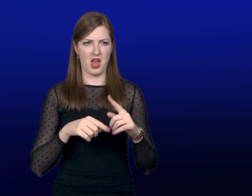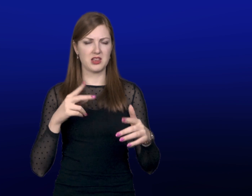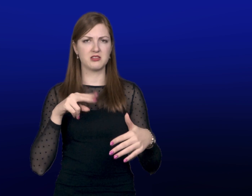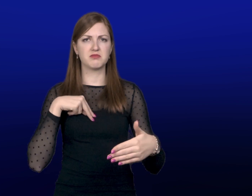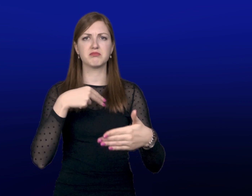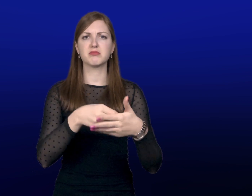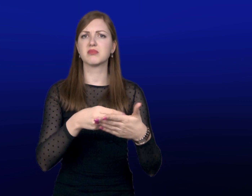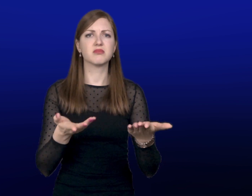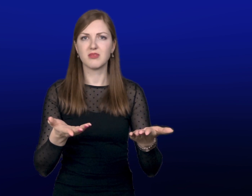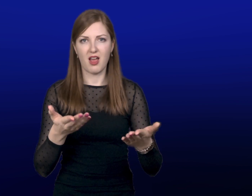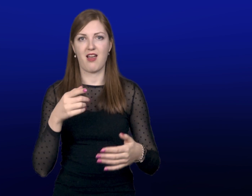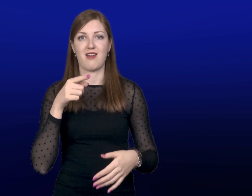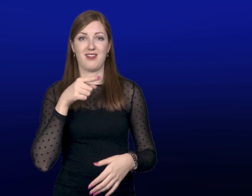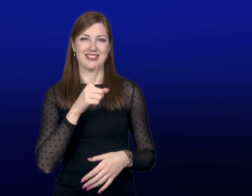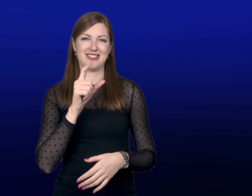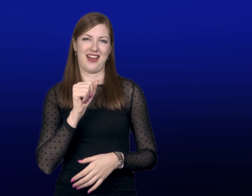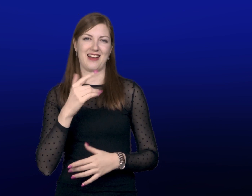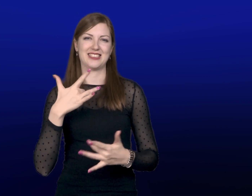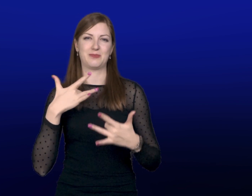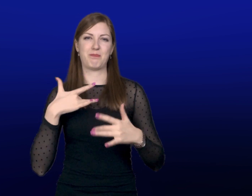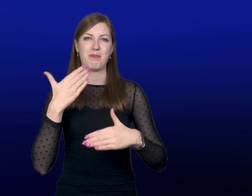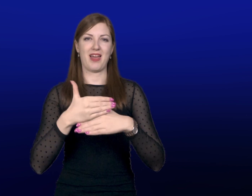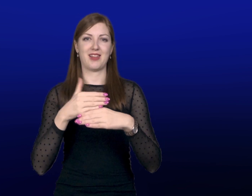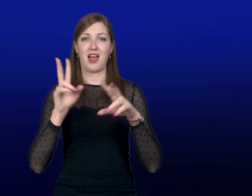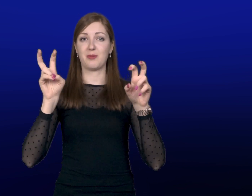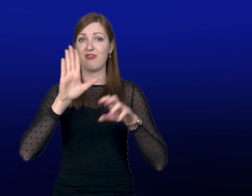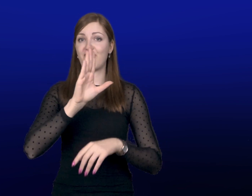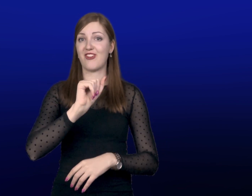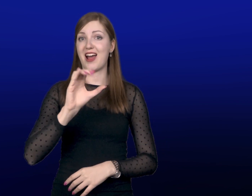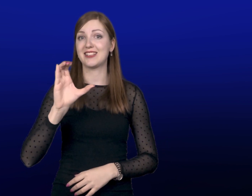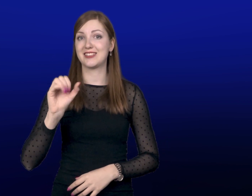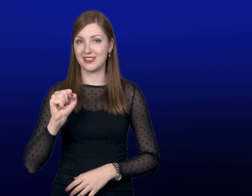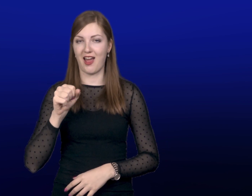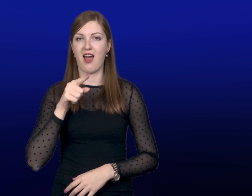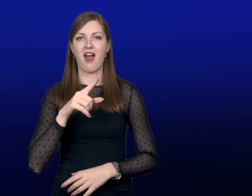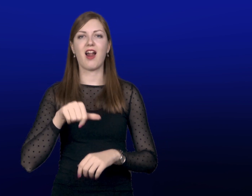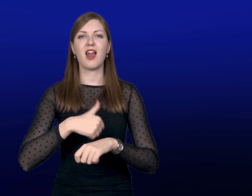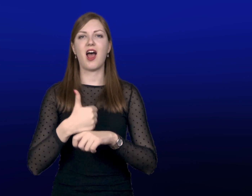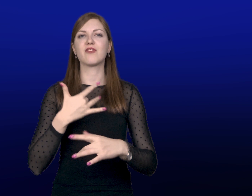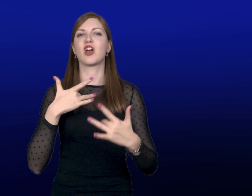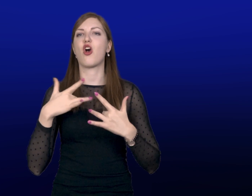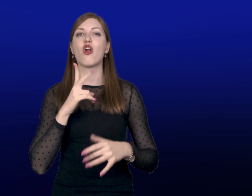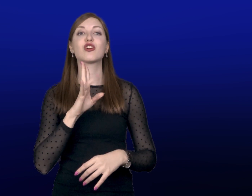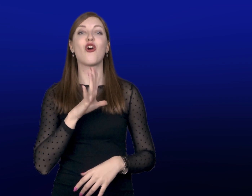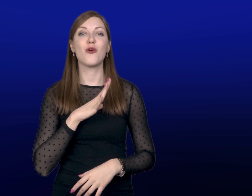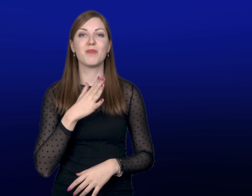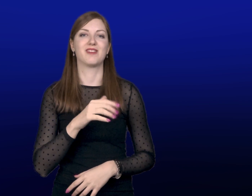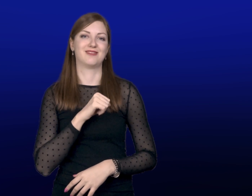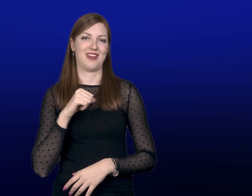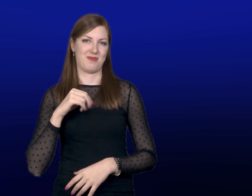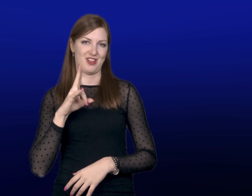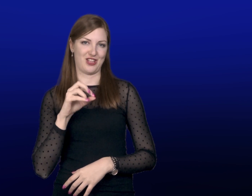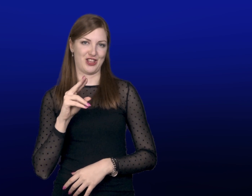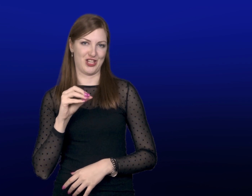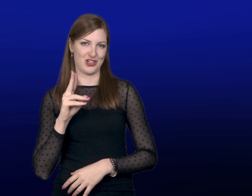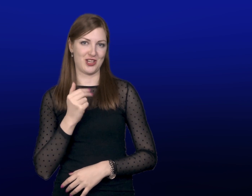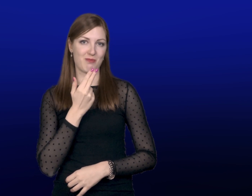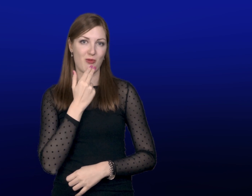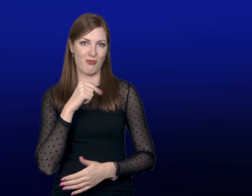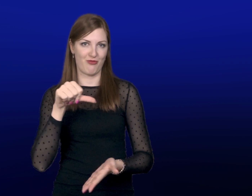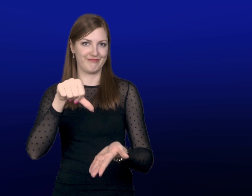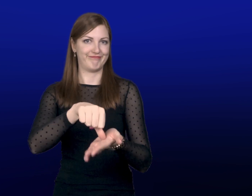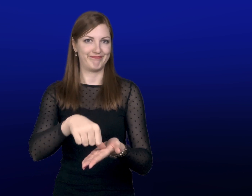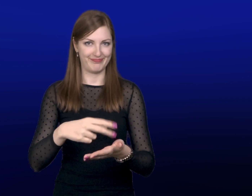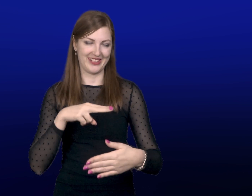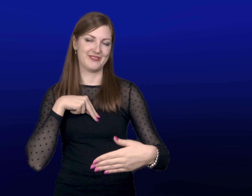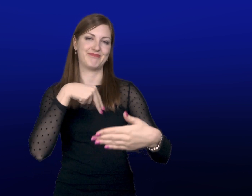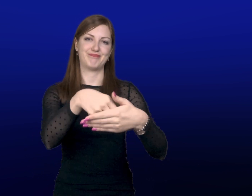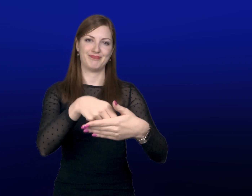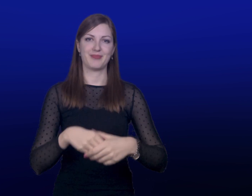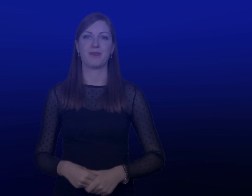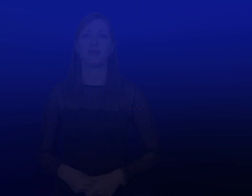это звание было дано за спектакль «Васса», в которой в главной роли блистала сама Надежда Бобова,